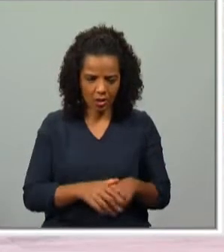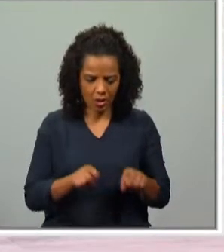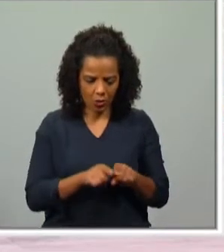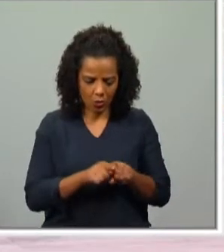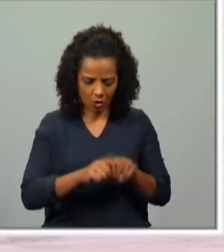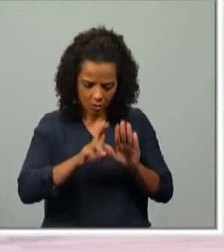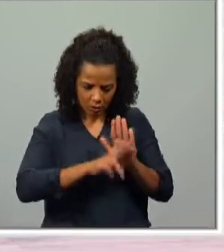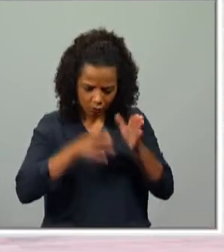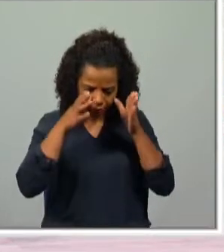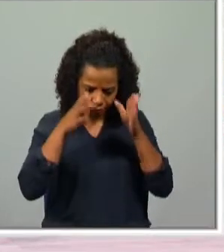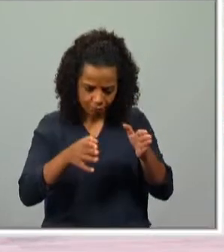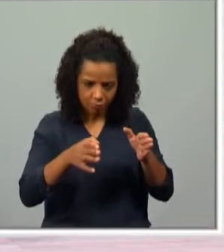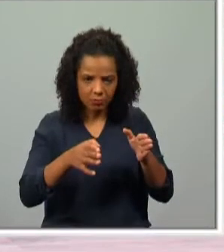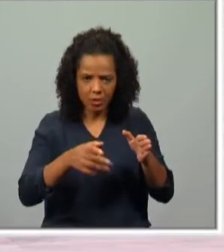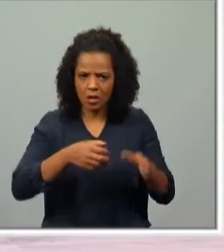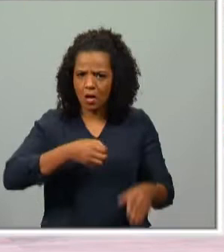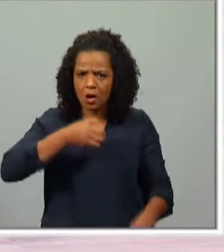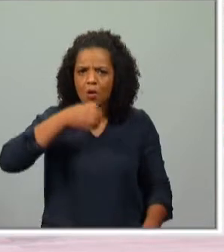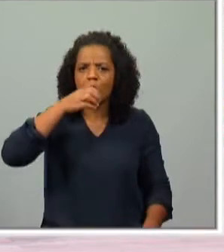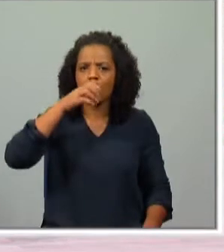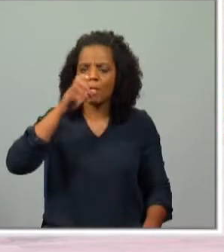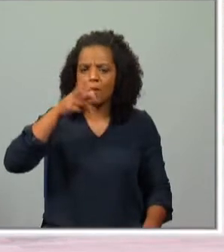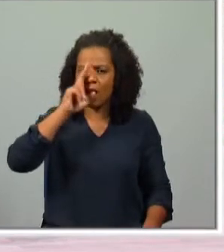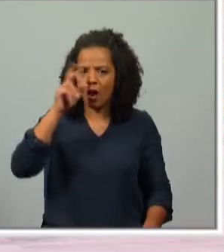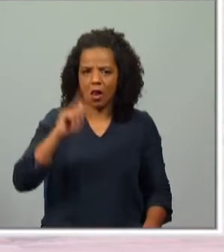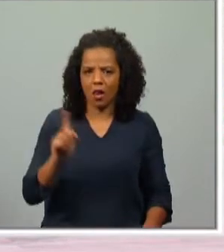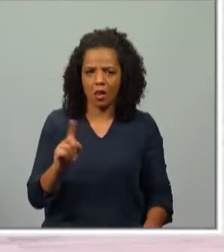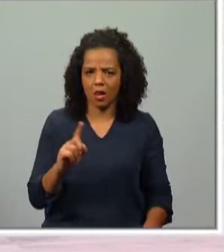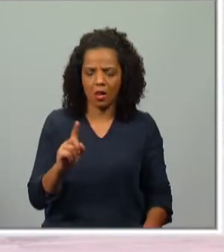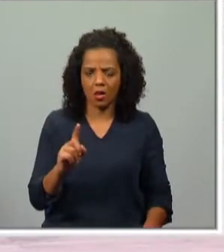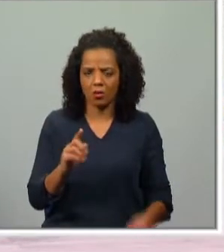não é nem sequer bebia uma bebida alcoólica por exemplo a refeição nada 連酒都沒喝含酒精的，例如這頓飯什麼都沒有